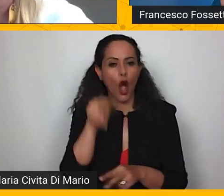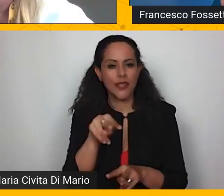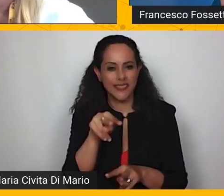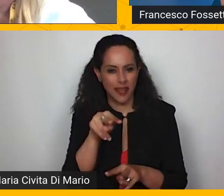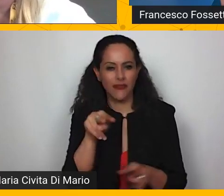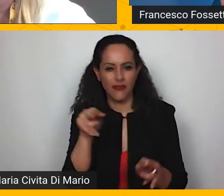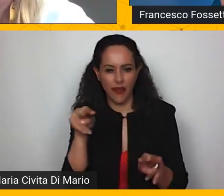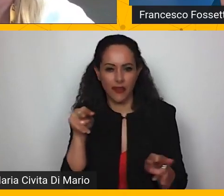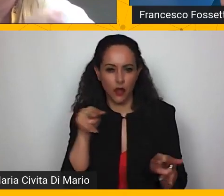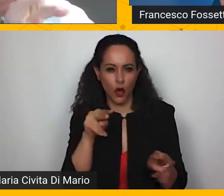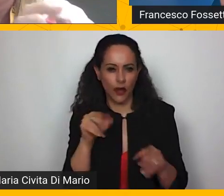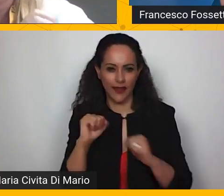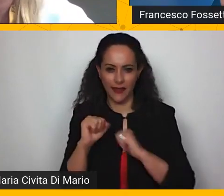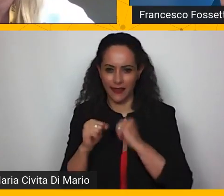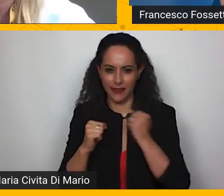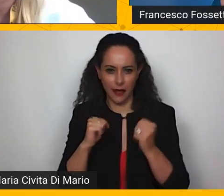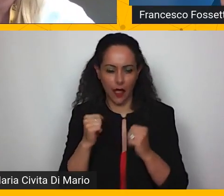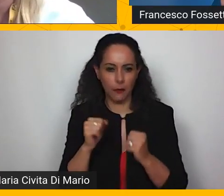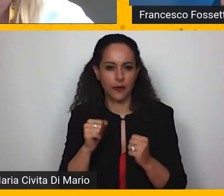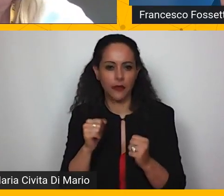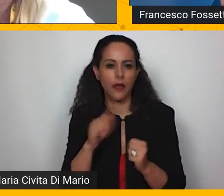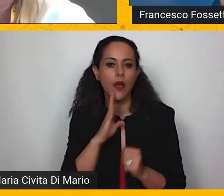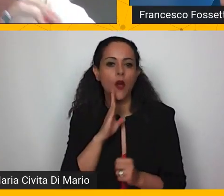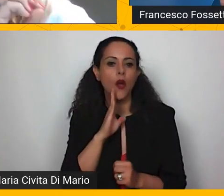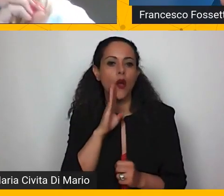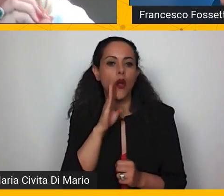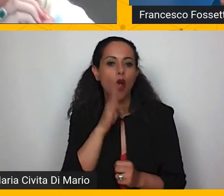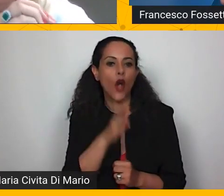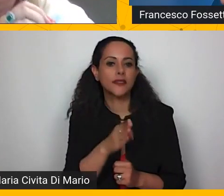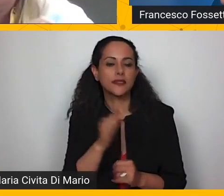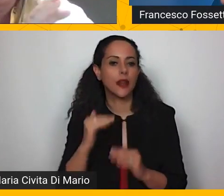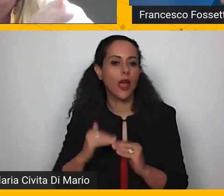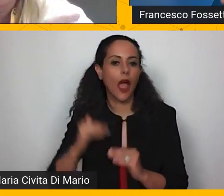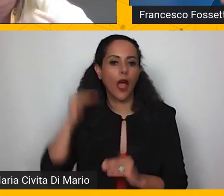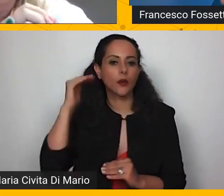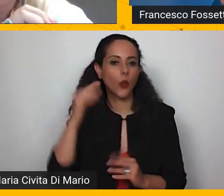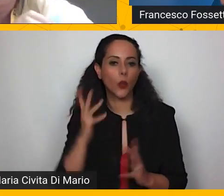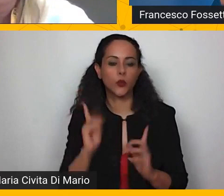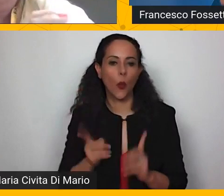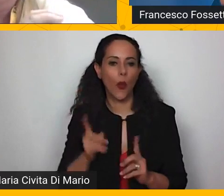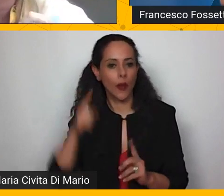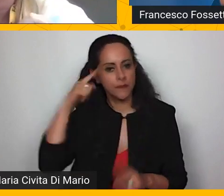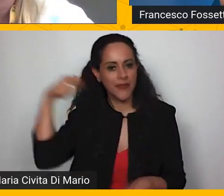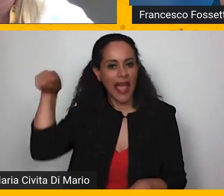osservatore di queste dinamiche ehm che cosa potresti consigliare ad un adulto cioè